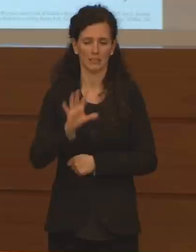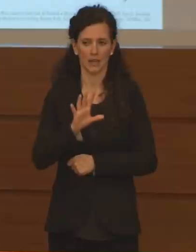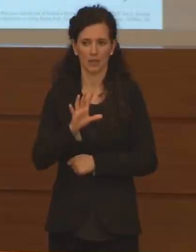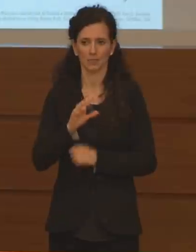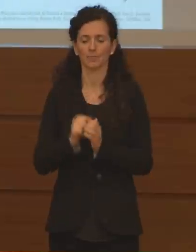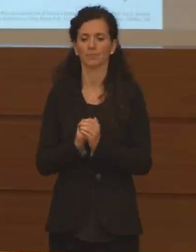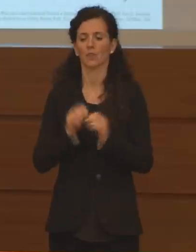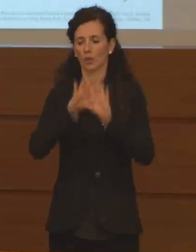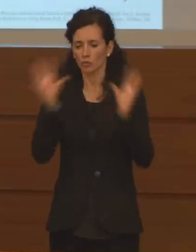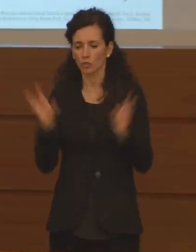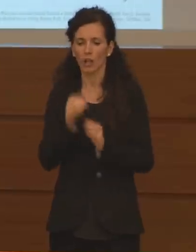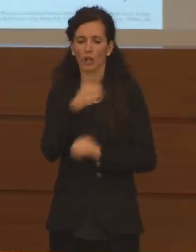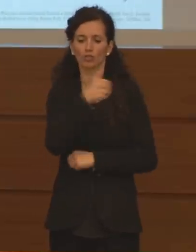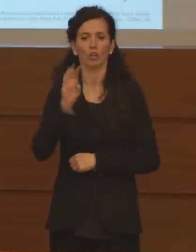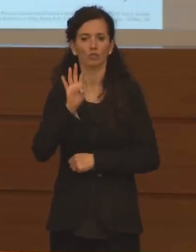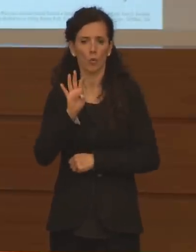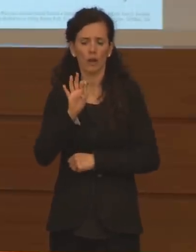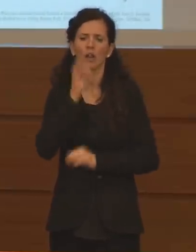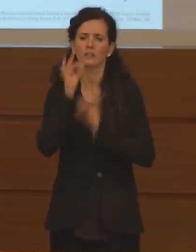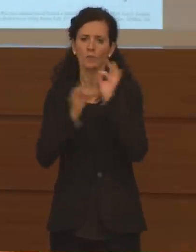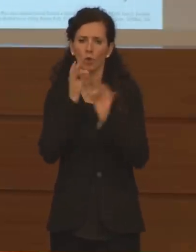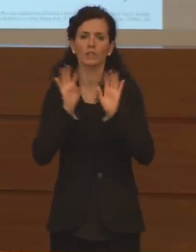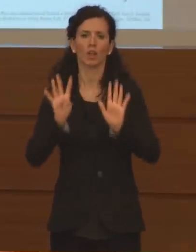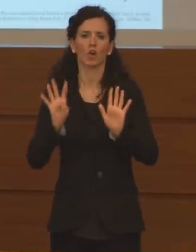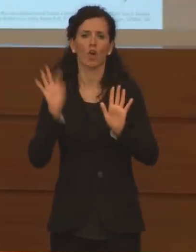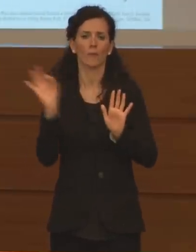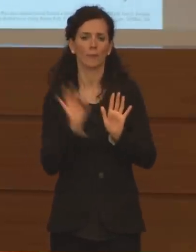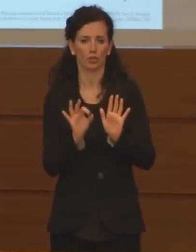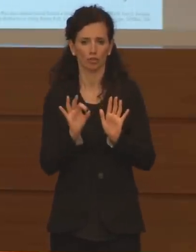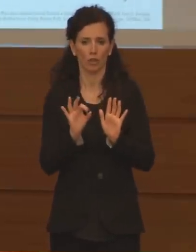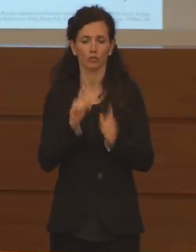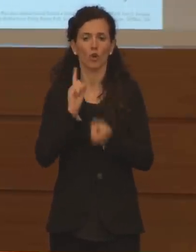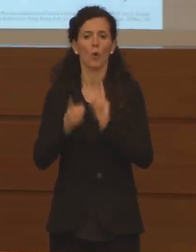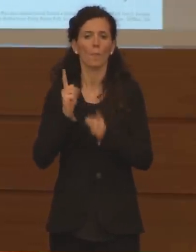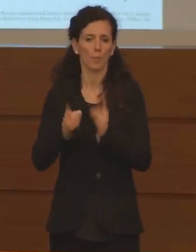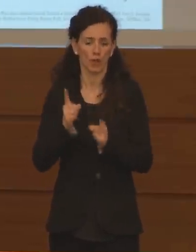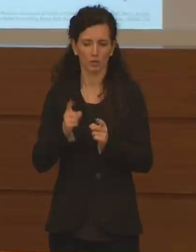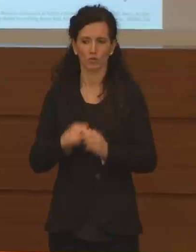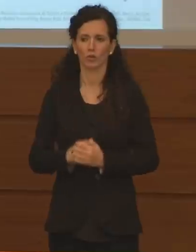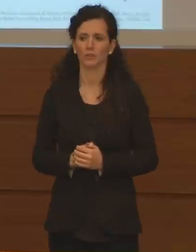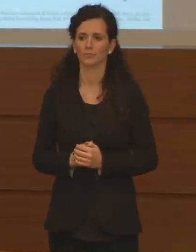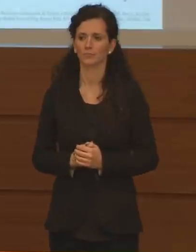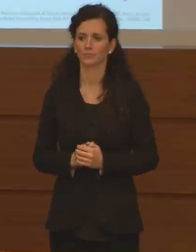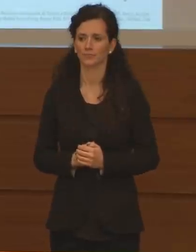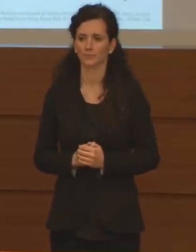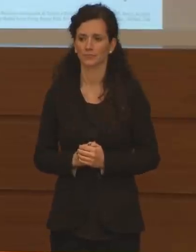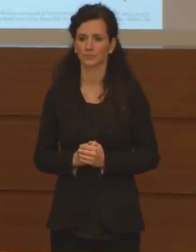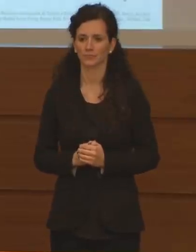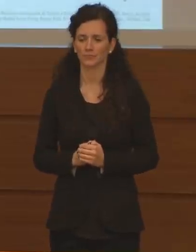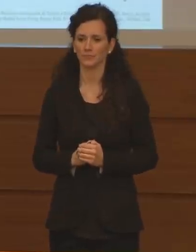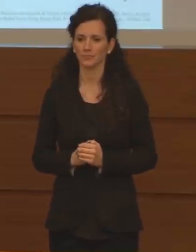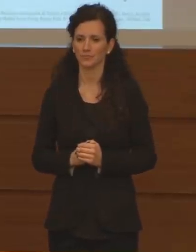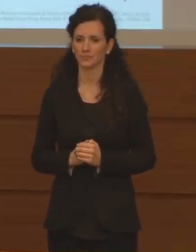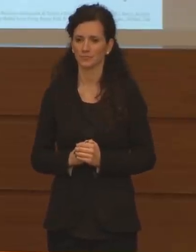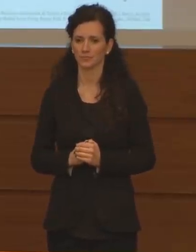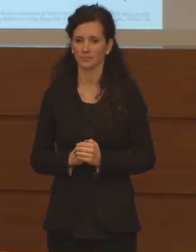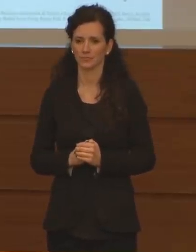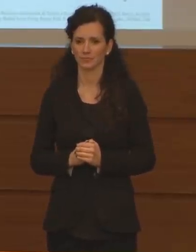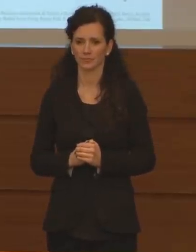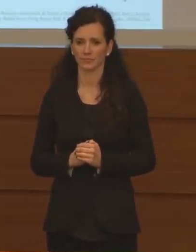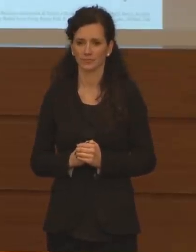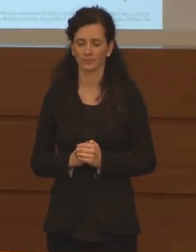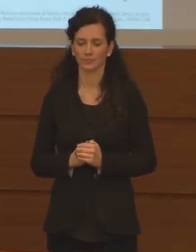140 pari al 9% della popolazione. Quindi questi sono i dati,